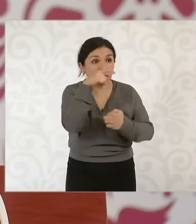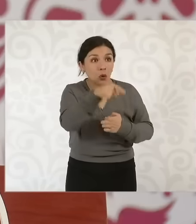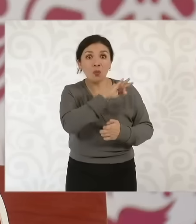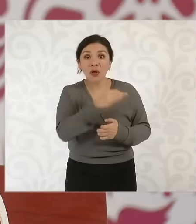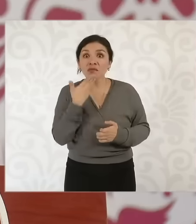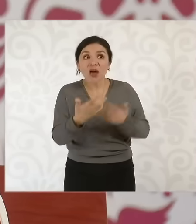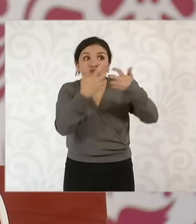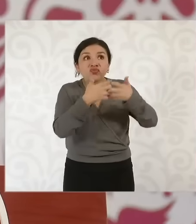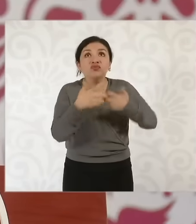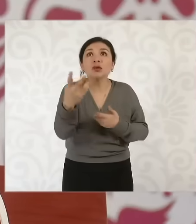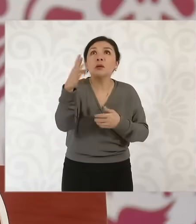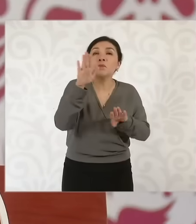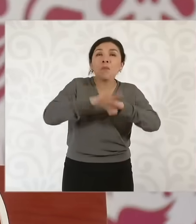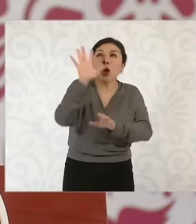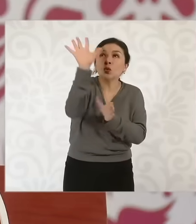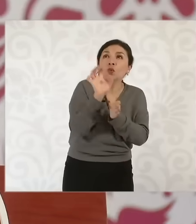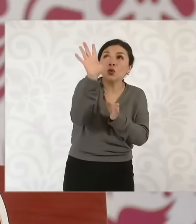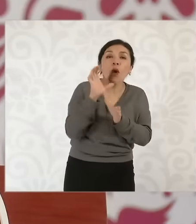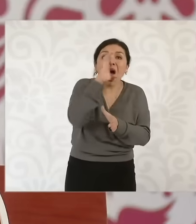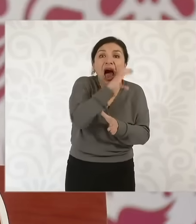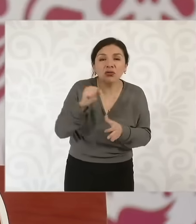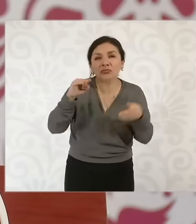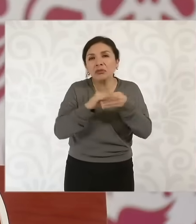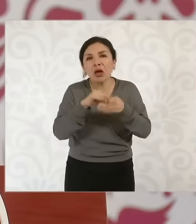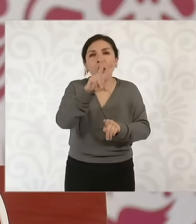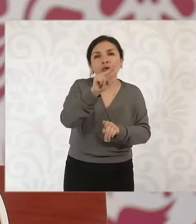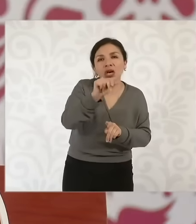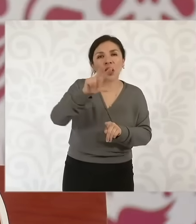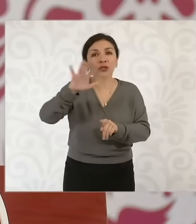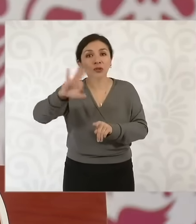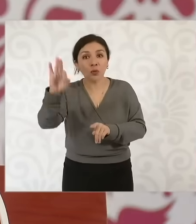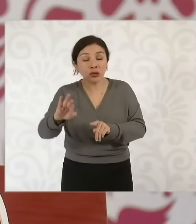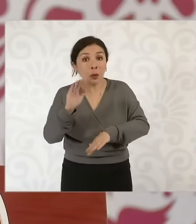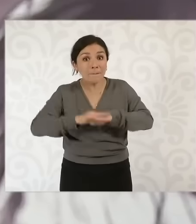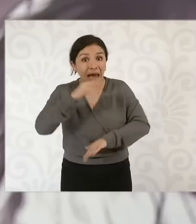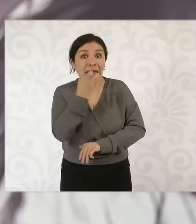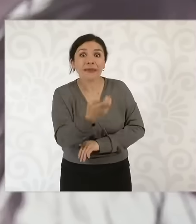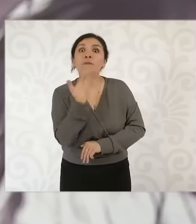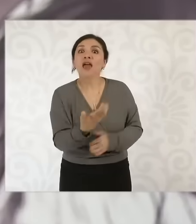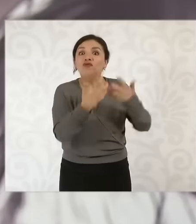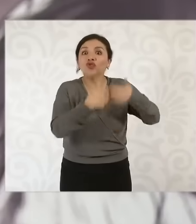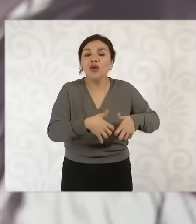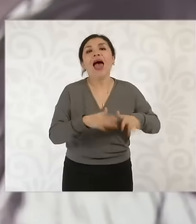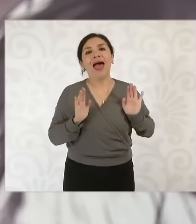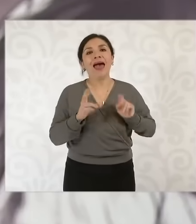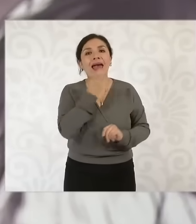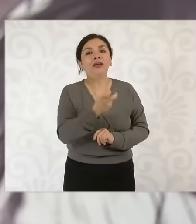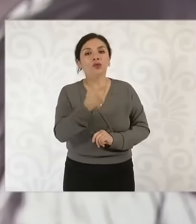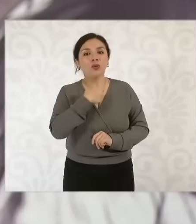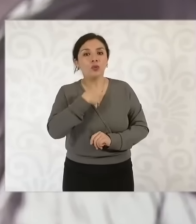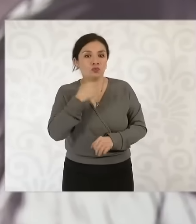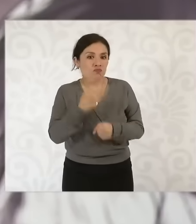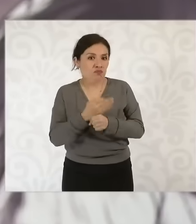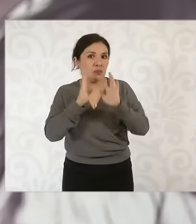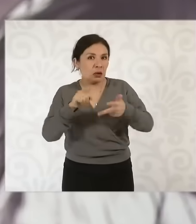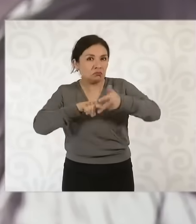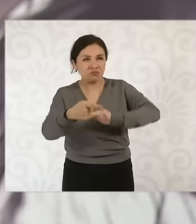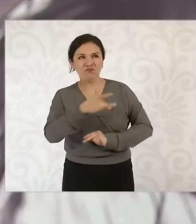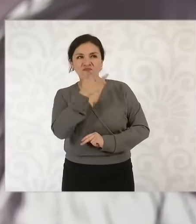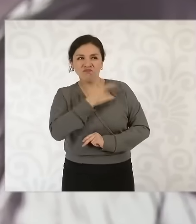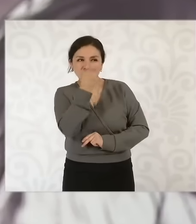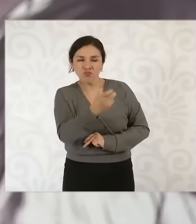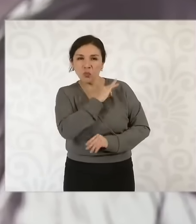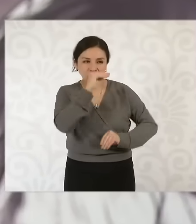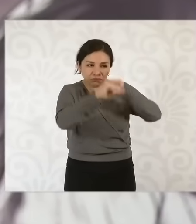térmicas de más del 80% 85%. son muy eficientes y pensamos estamos ya proyectándolas eh en Tulan,